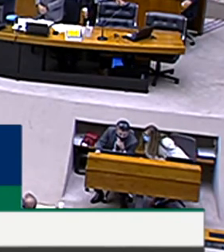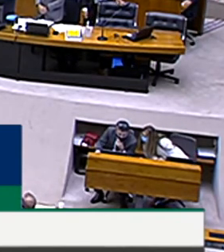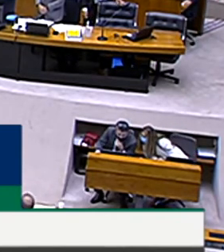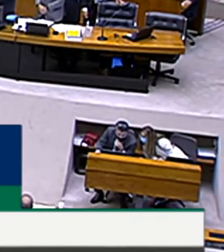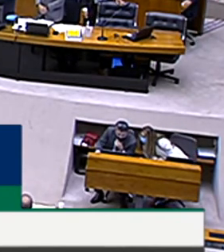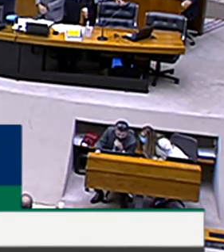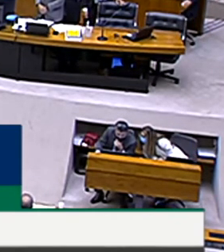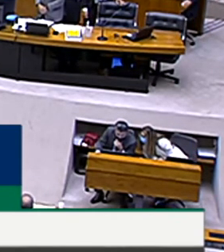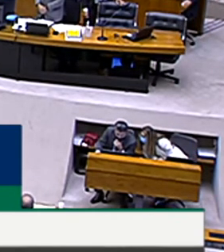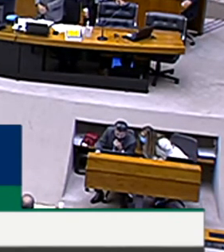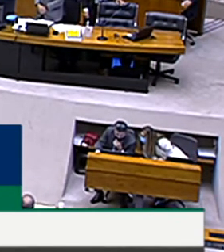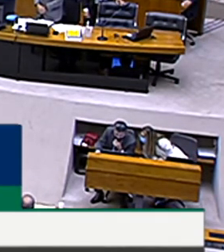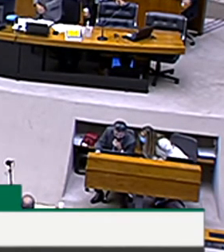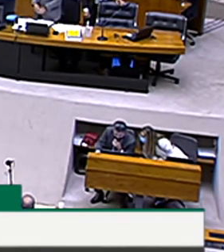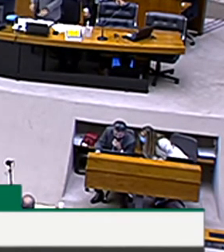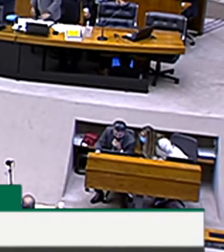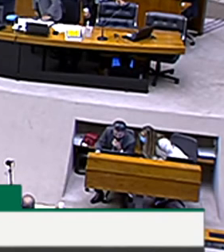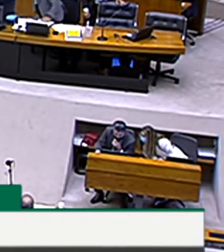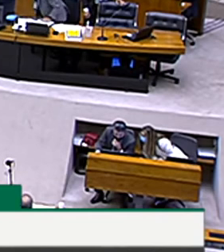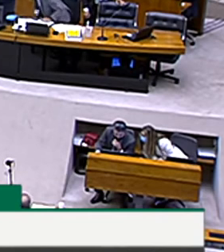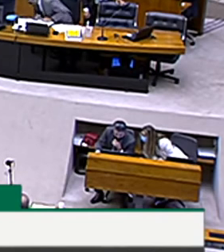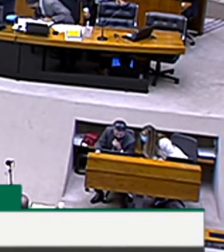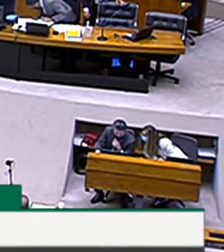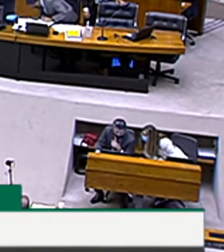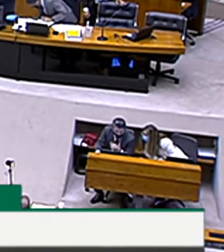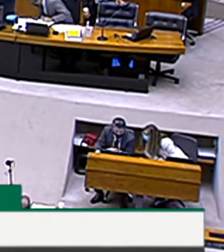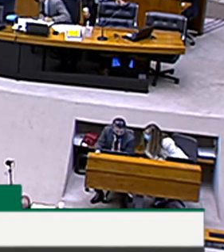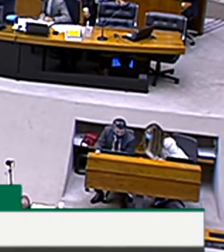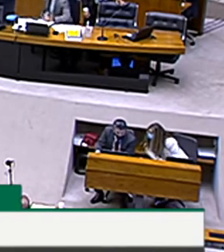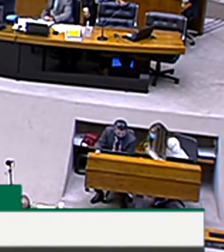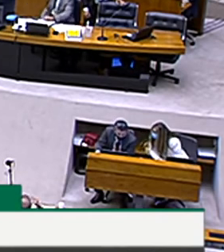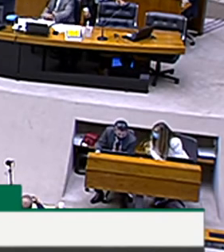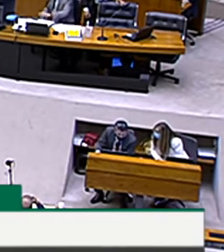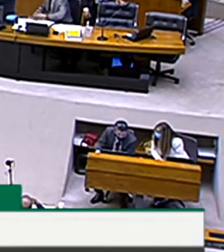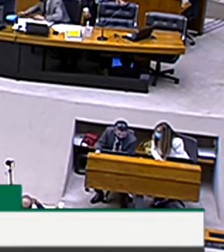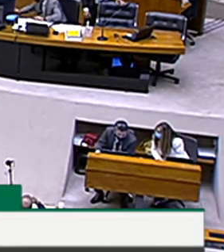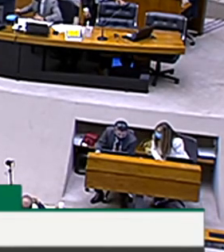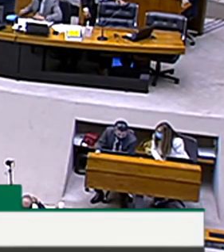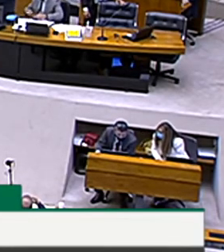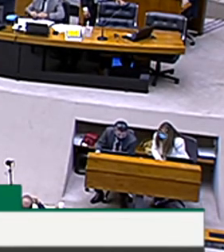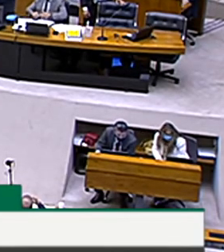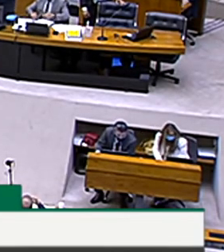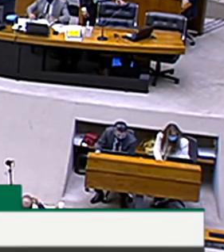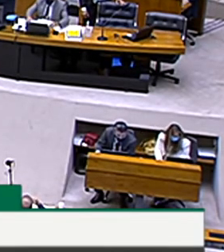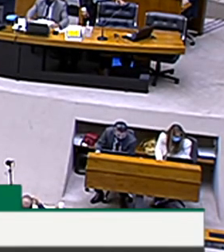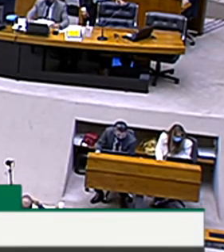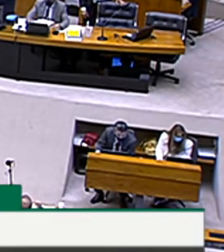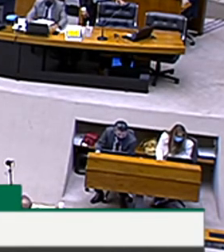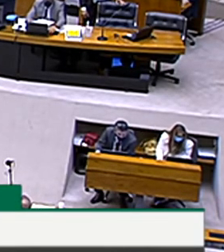PROJETOS. ENTÃO A GENTE SEGUE ACOMPANHANDO, VOCÊ JÁ JÁ TEM OS DETALHES DOS DESTAQUES, JÁ , JÁ O TEXTO BASE DA MEDIDA PROVISÓRIA, JÁ, JÁ AS TENTATIVAS DE MODIFICAÇÃO